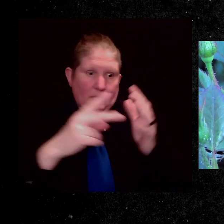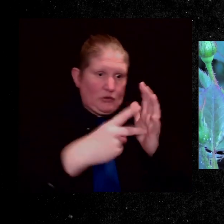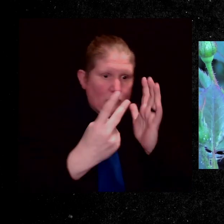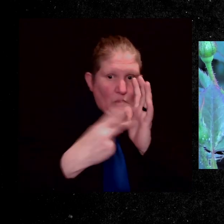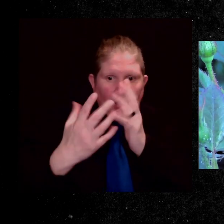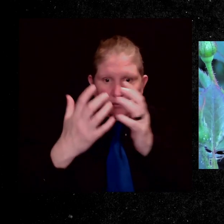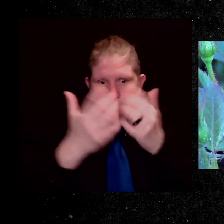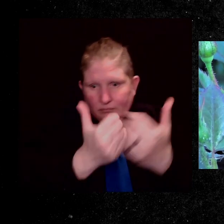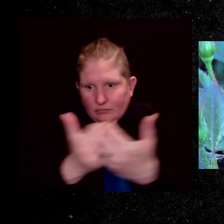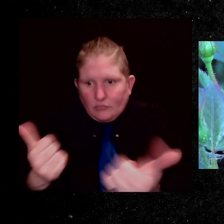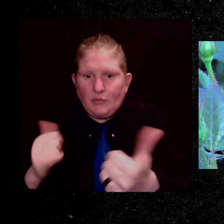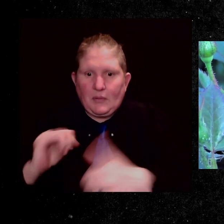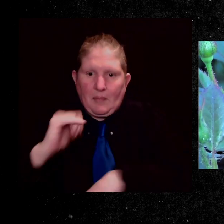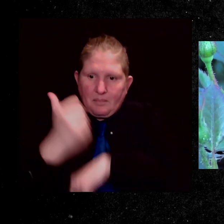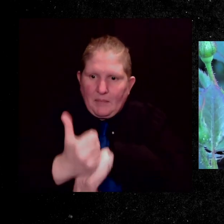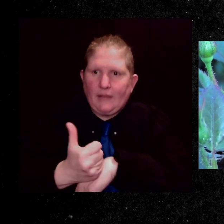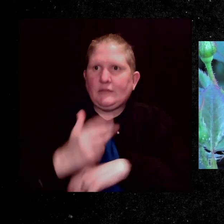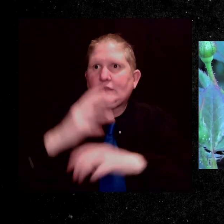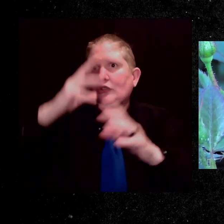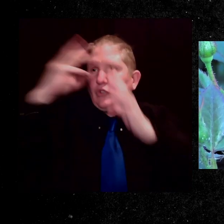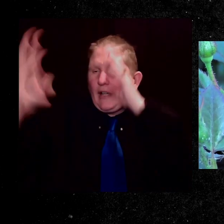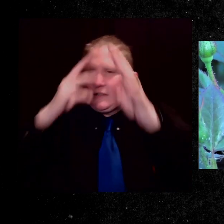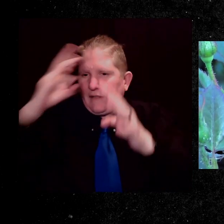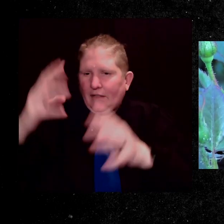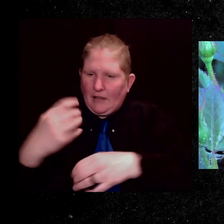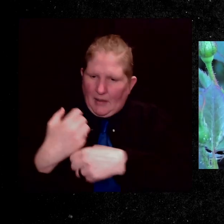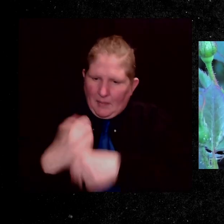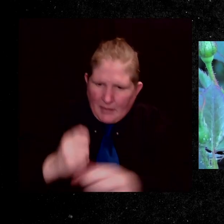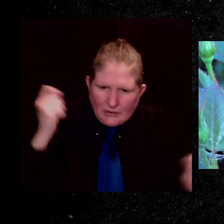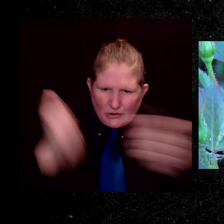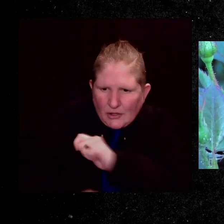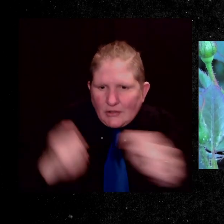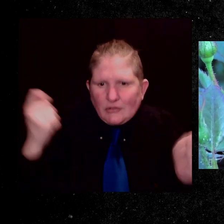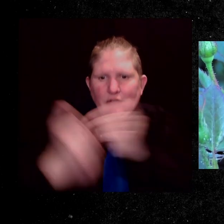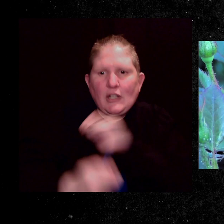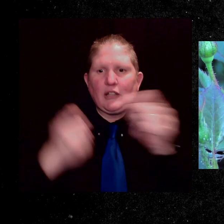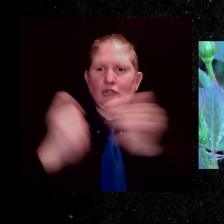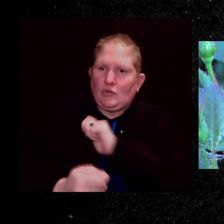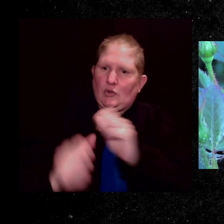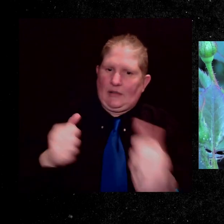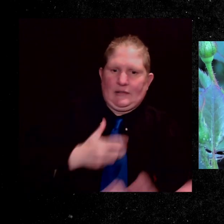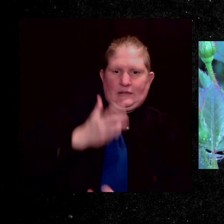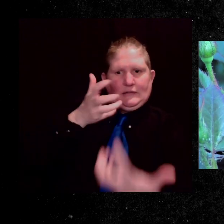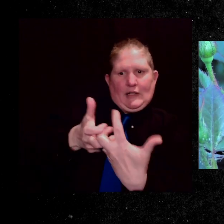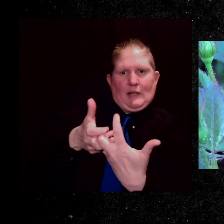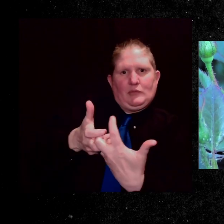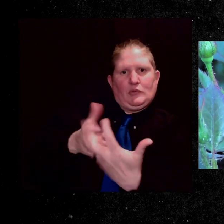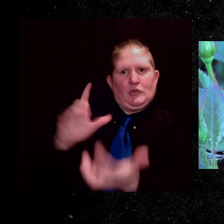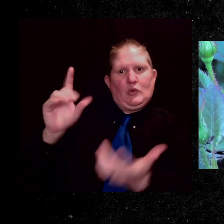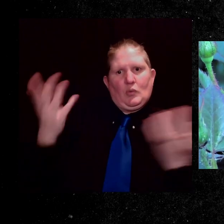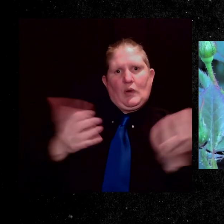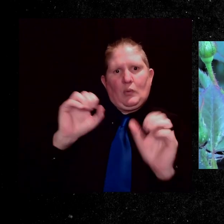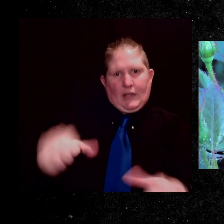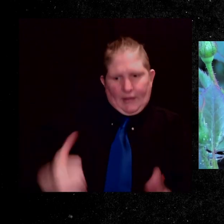Se basará en la creatividad y la innovación, flexibilidad y fluidez y multiplicidad,